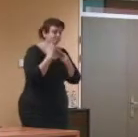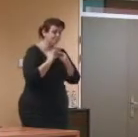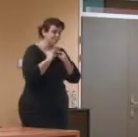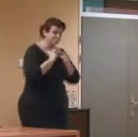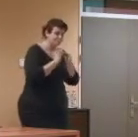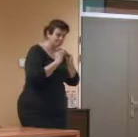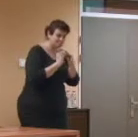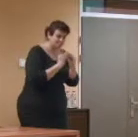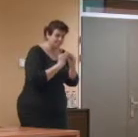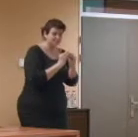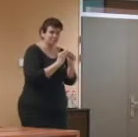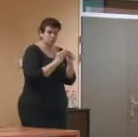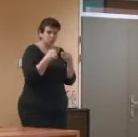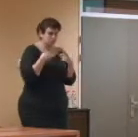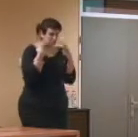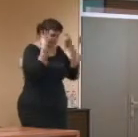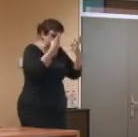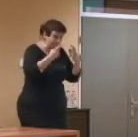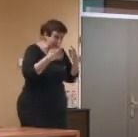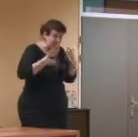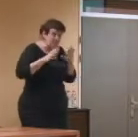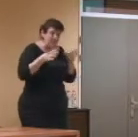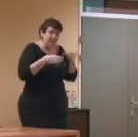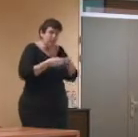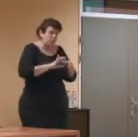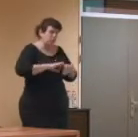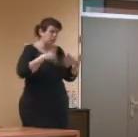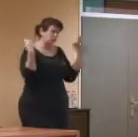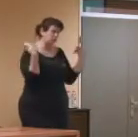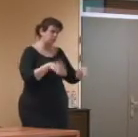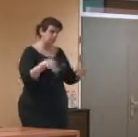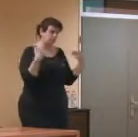de verdad os digo que ha sido un enorme esfuerzo para el equipo que en cuanto llegue navidad, creo